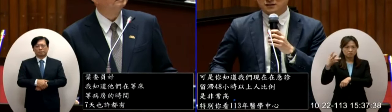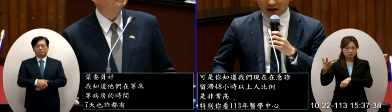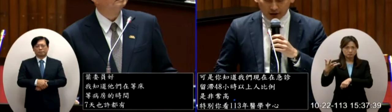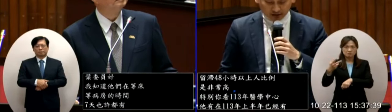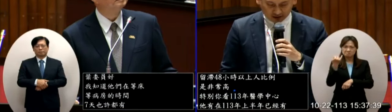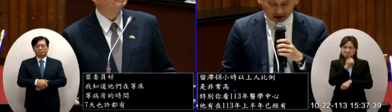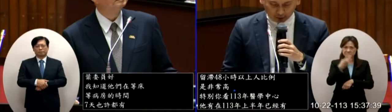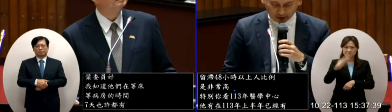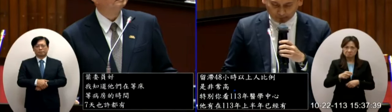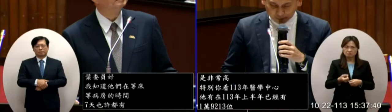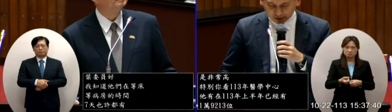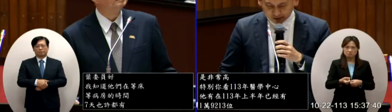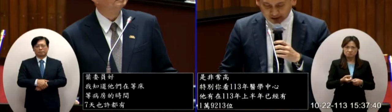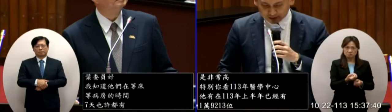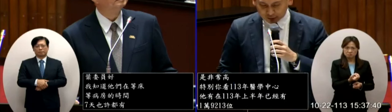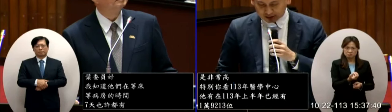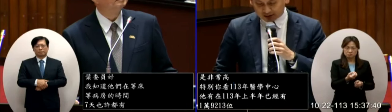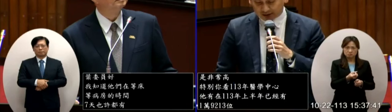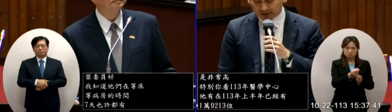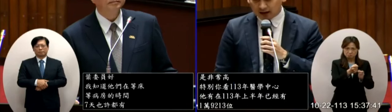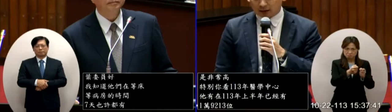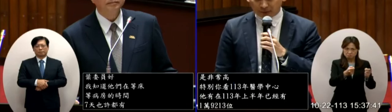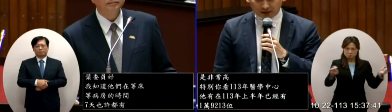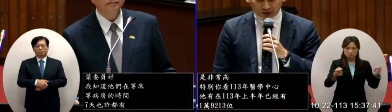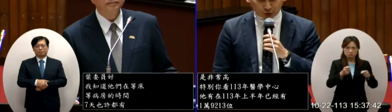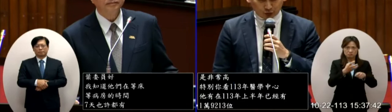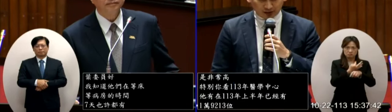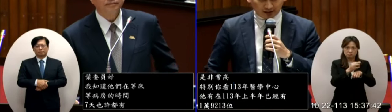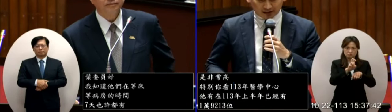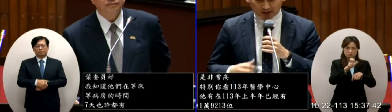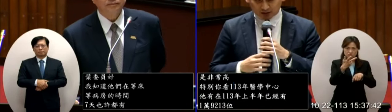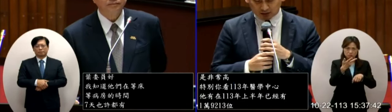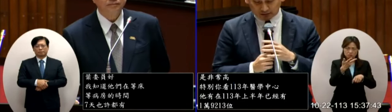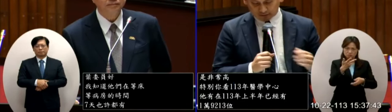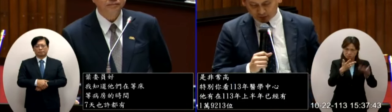甚至還有更高的 而且重點是 它的比例是逐漸上升